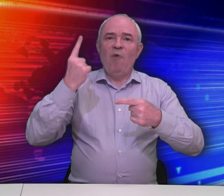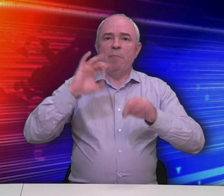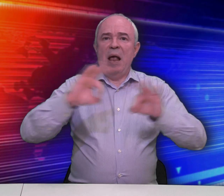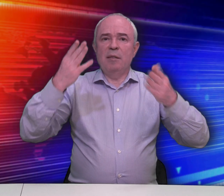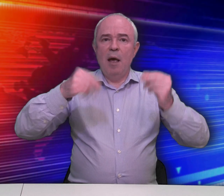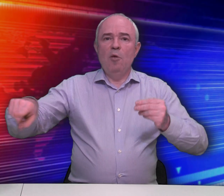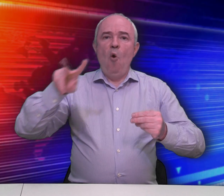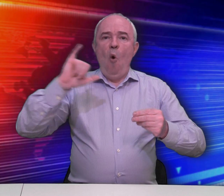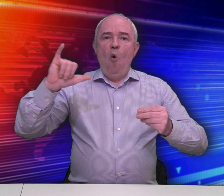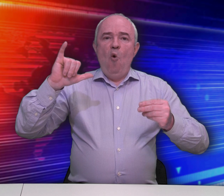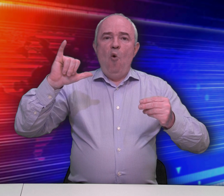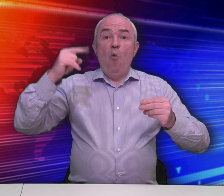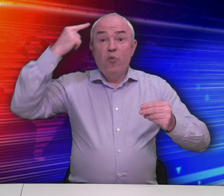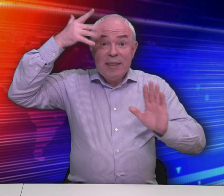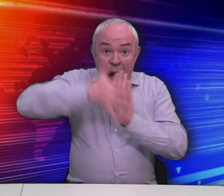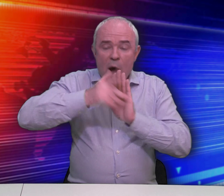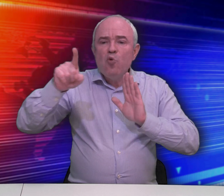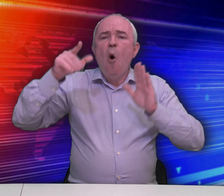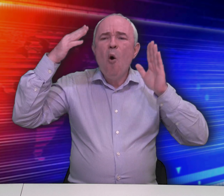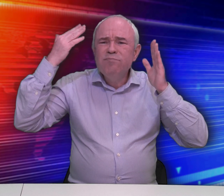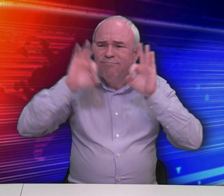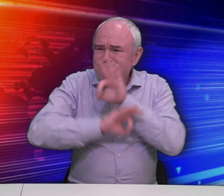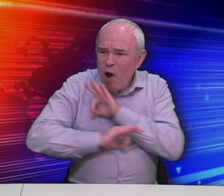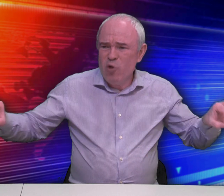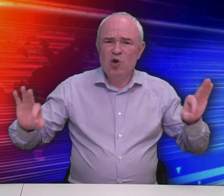В один прекрасный день Лоу узнал, что он отлично